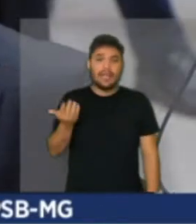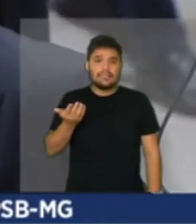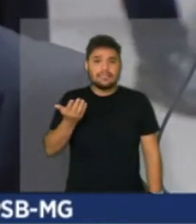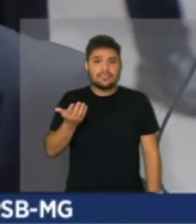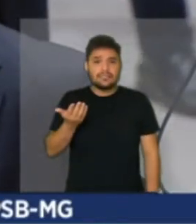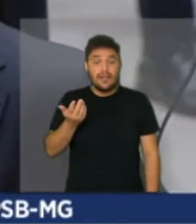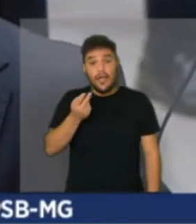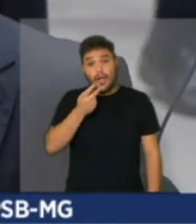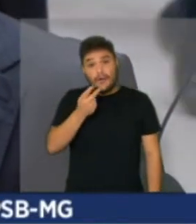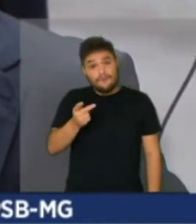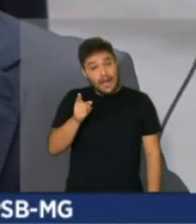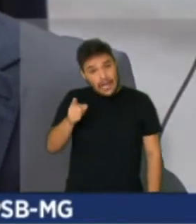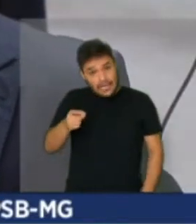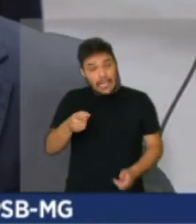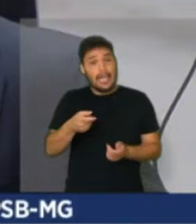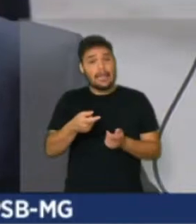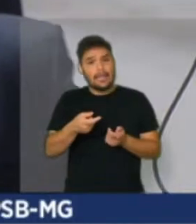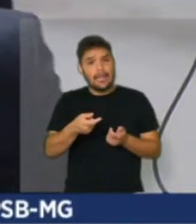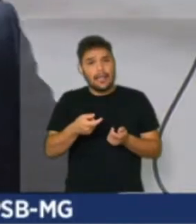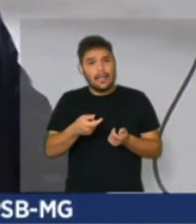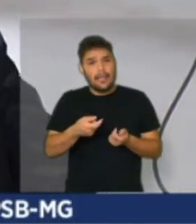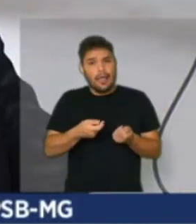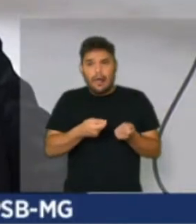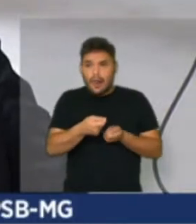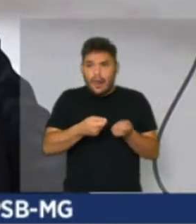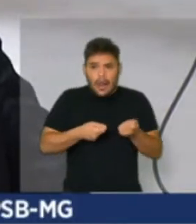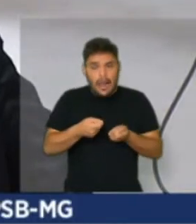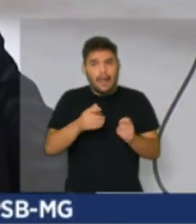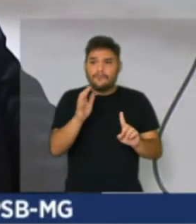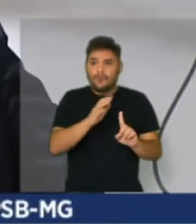DE RENDA, CÁ LCULO... NO IMPOSTO DO EXTERIOR PARA